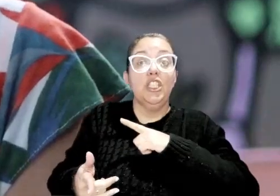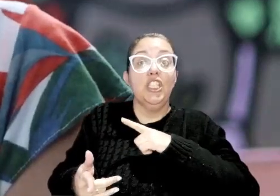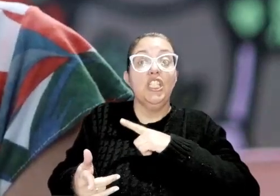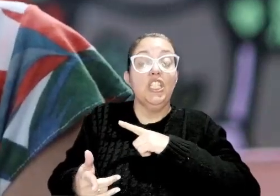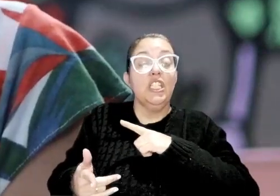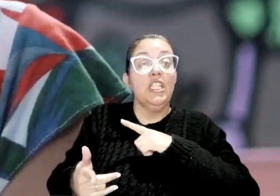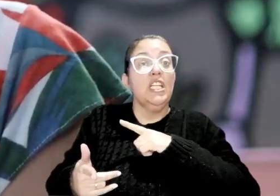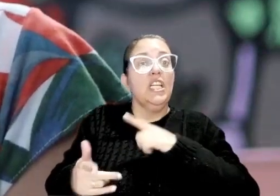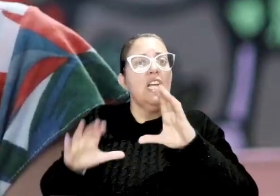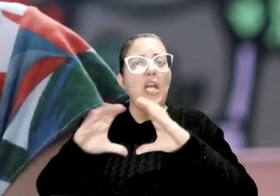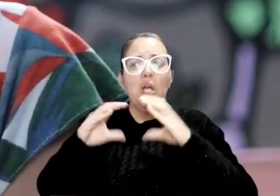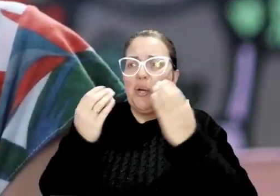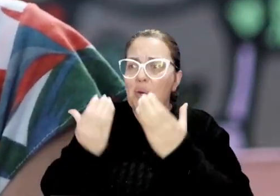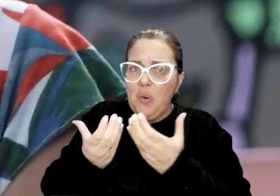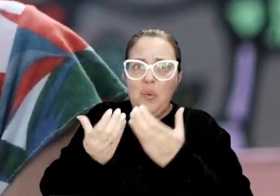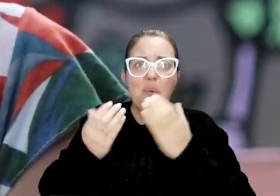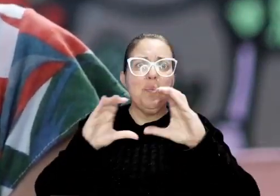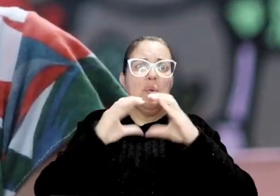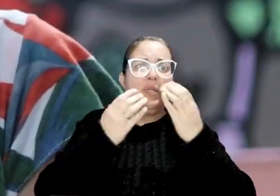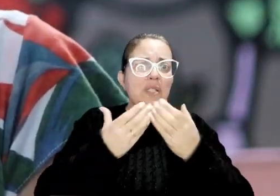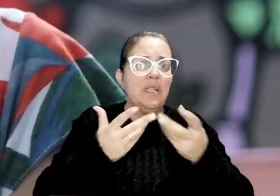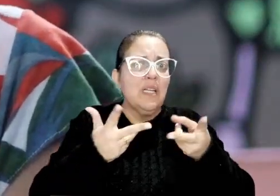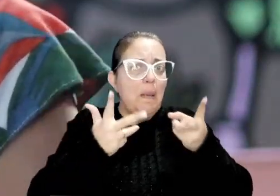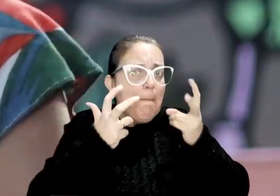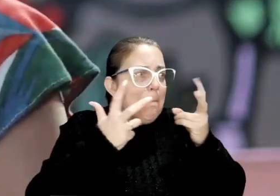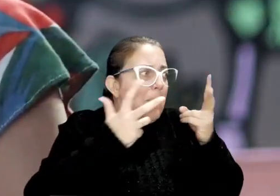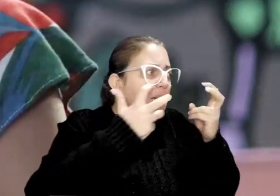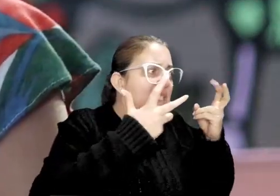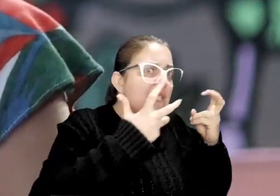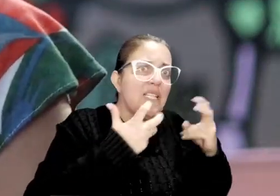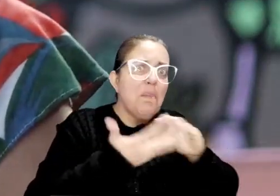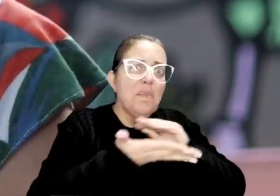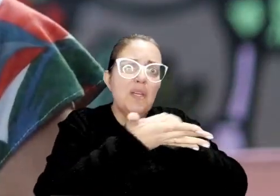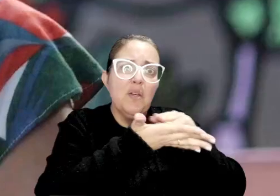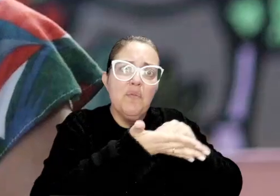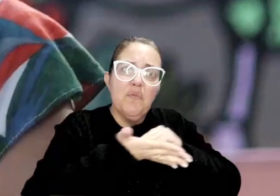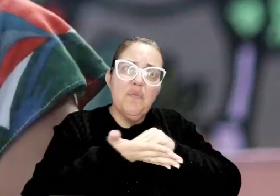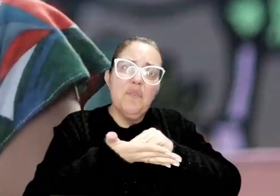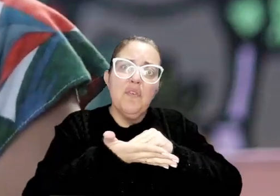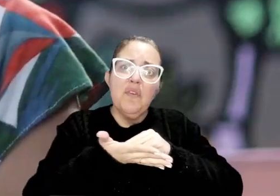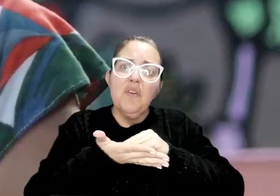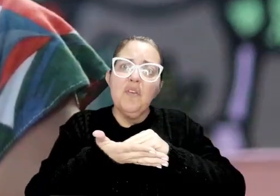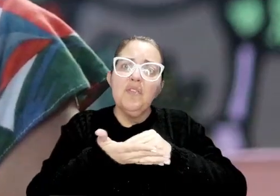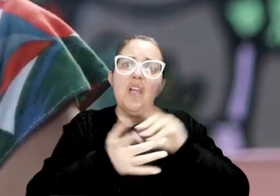atingidas por aqueles projetos e que não estavam contempladas nesses estudos que não estavam